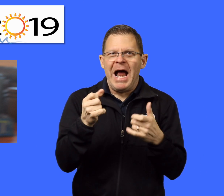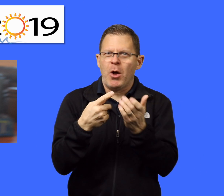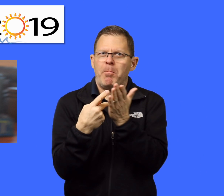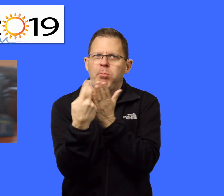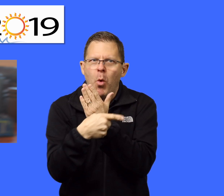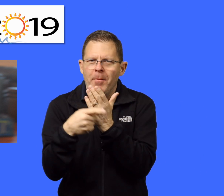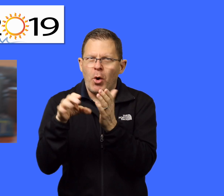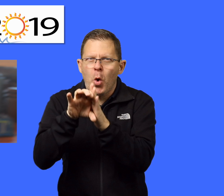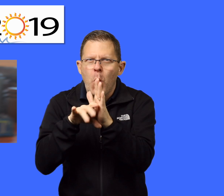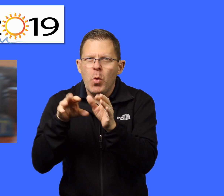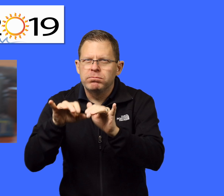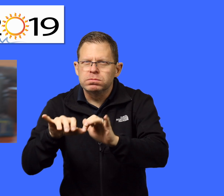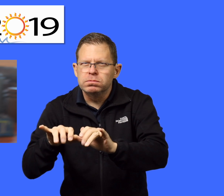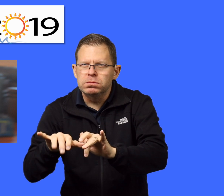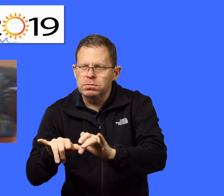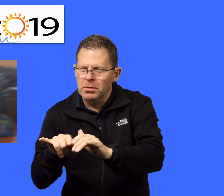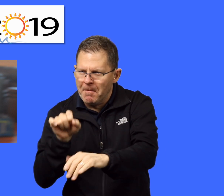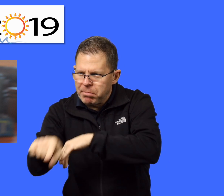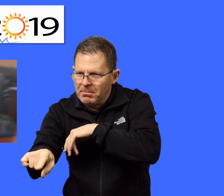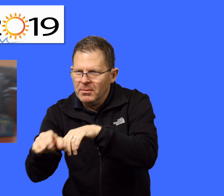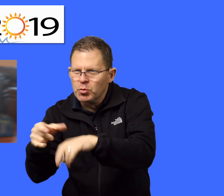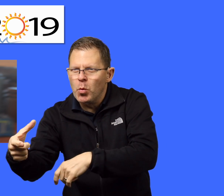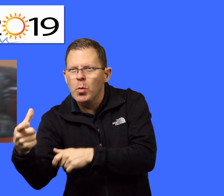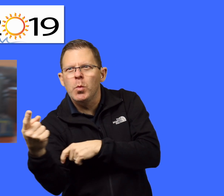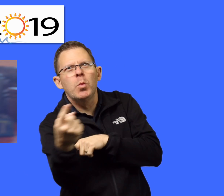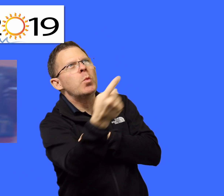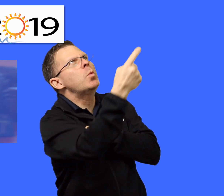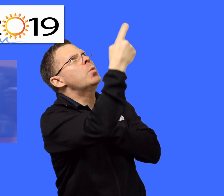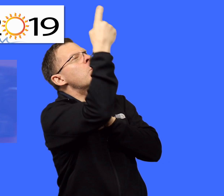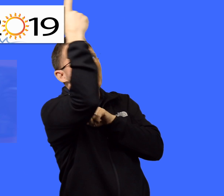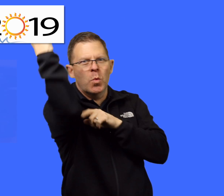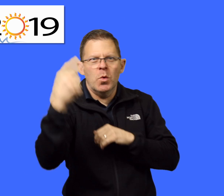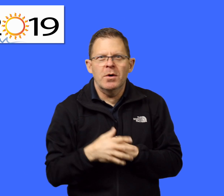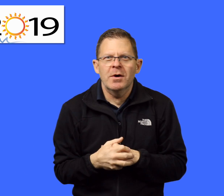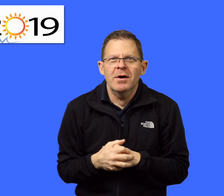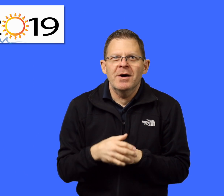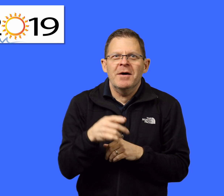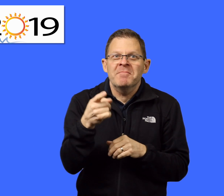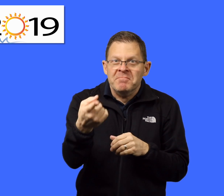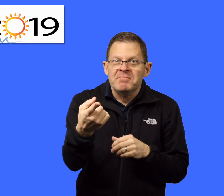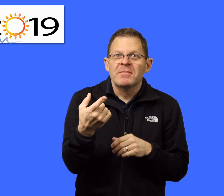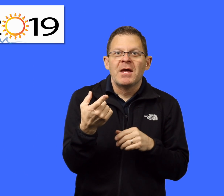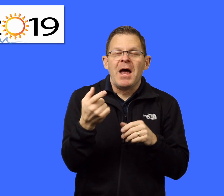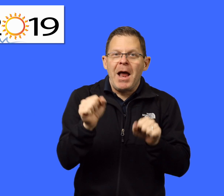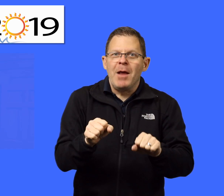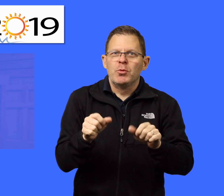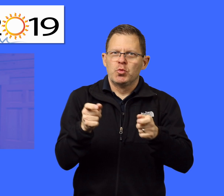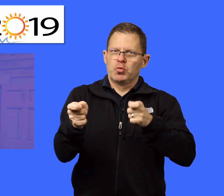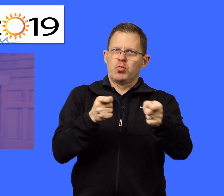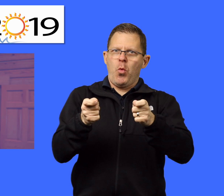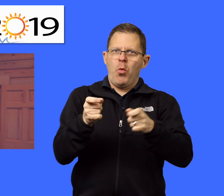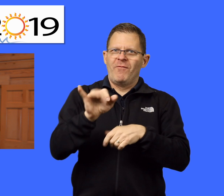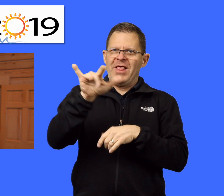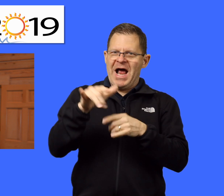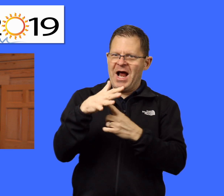Un programa que les permitir usar la informática y la computación para controlar el helicóptero desde su computadora.